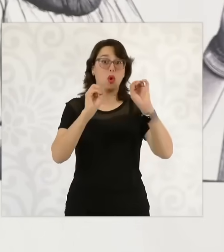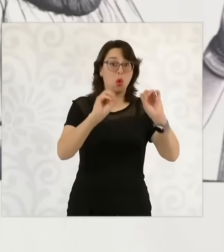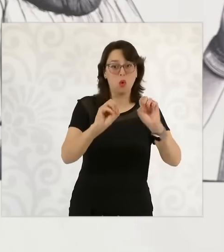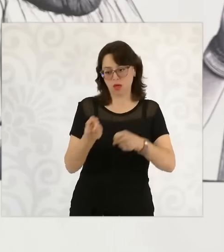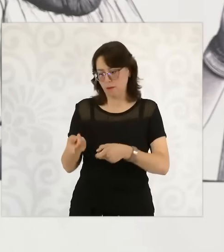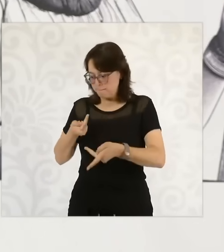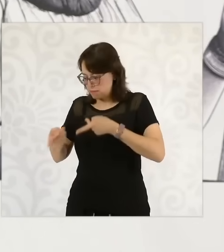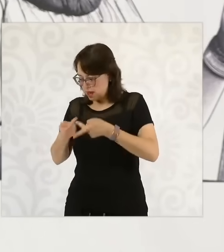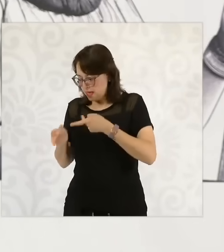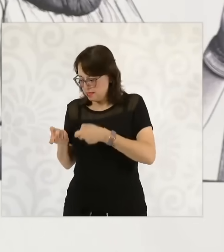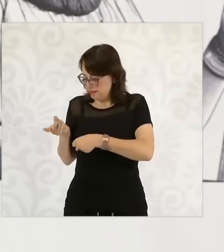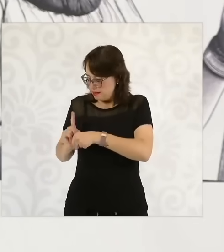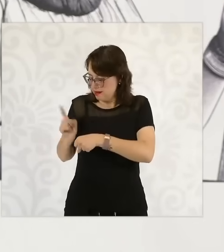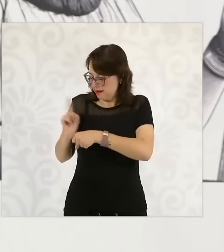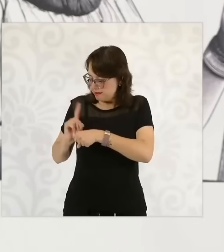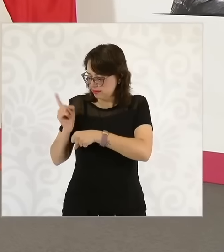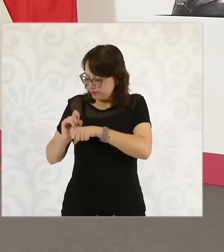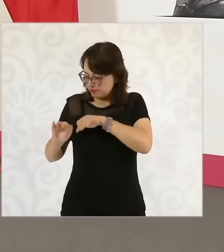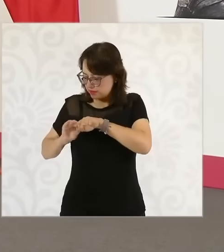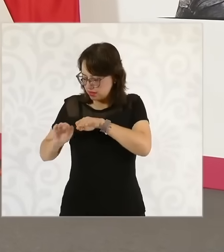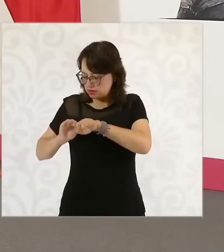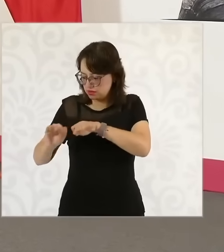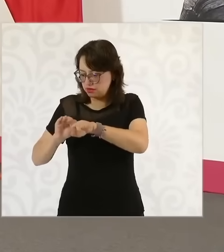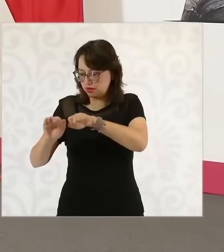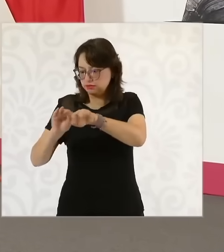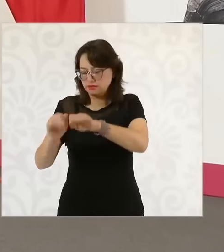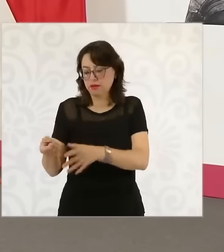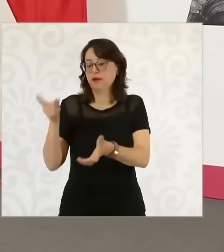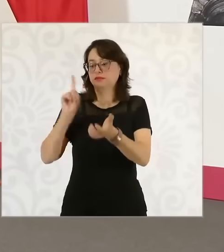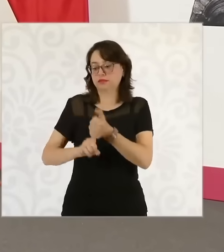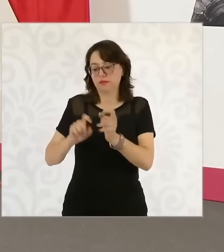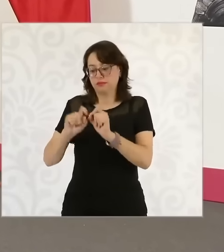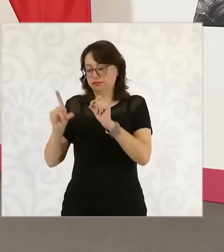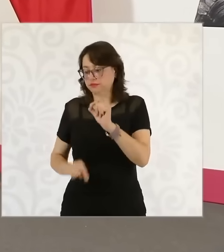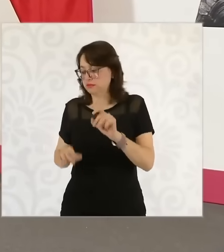plan con la coordinación de todos los sectores que quieran coordinarse para sacar adelante a